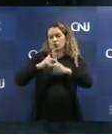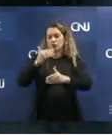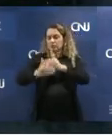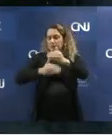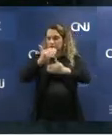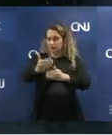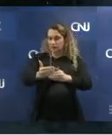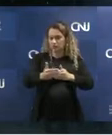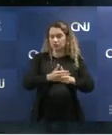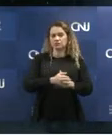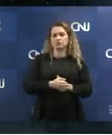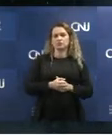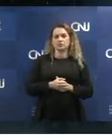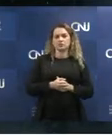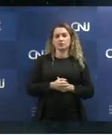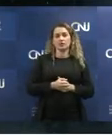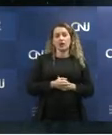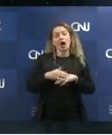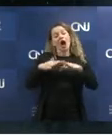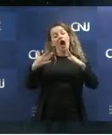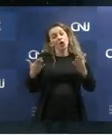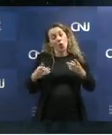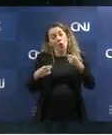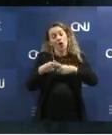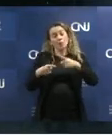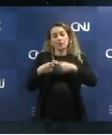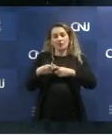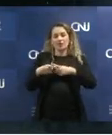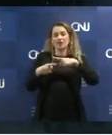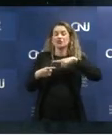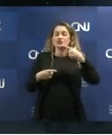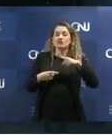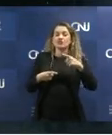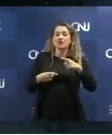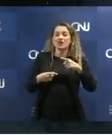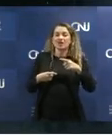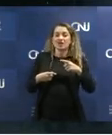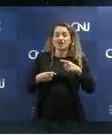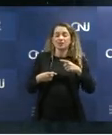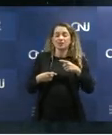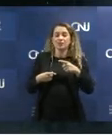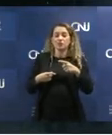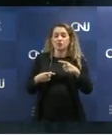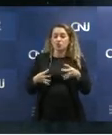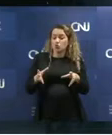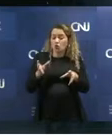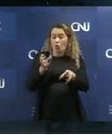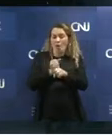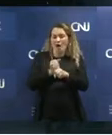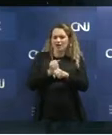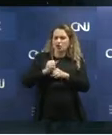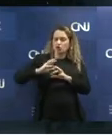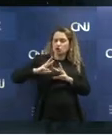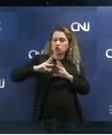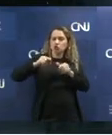por essa razão, por não ver assim suficientemente clara a responsabilidade dele.